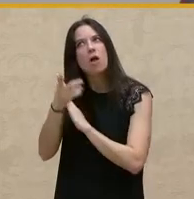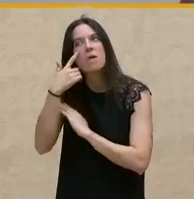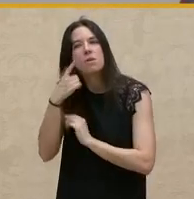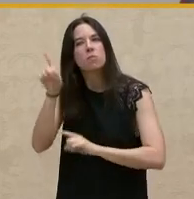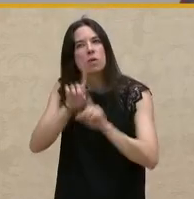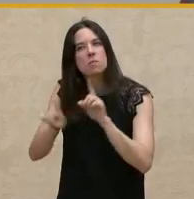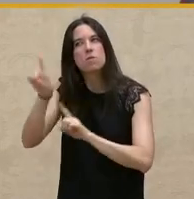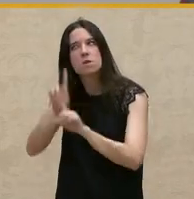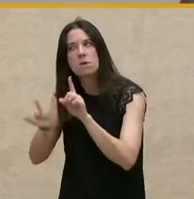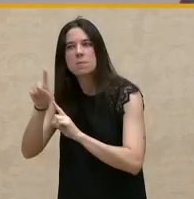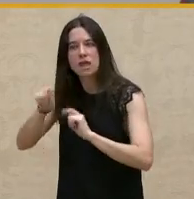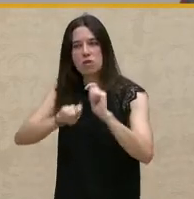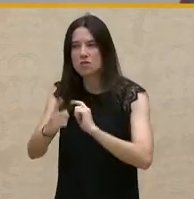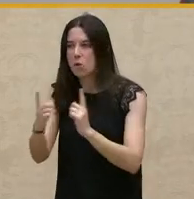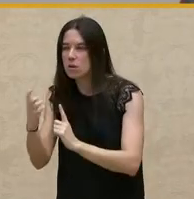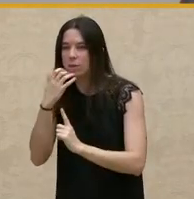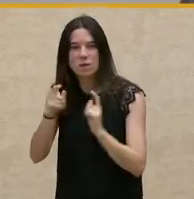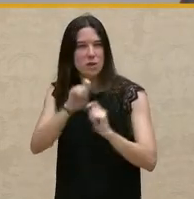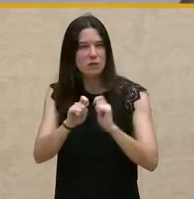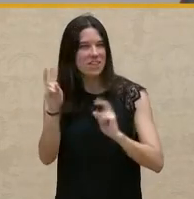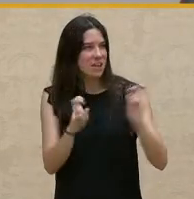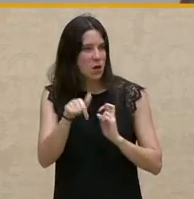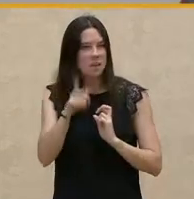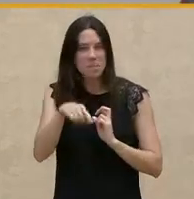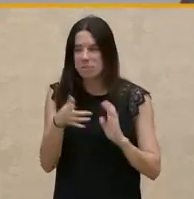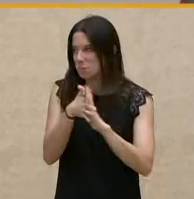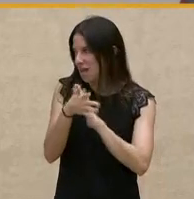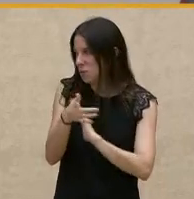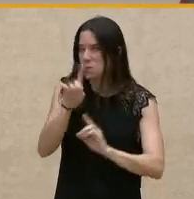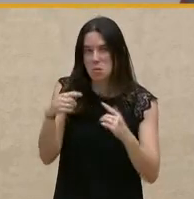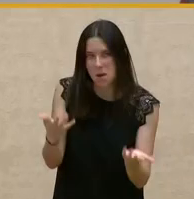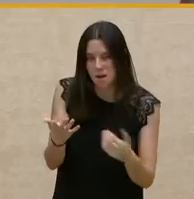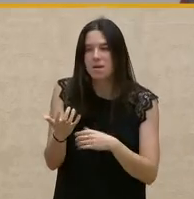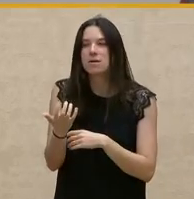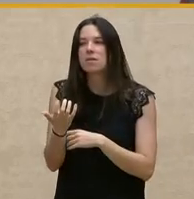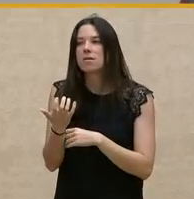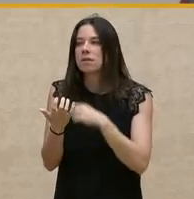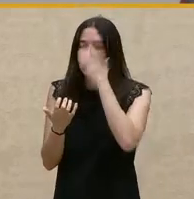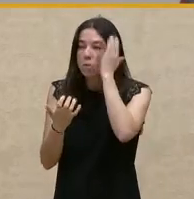de diversas asociaciones que nos acompañaban, entre ellas estaba Ricardo, representando, Ricard,